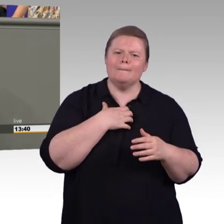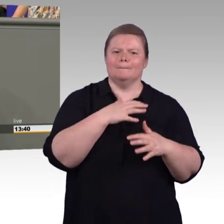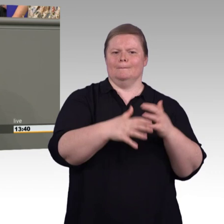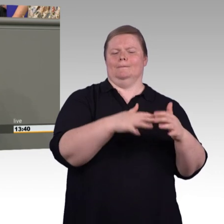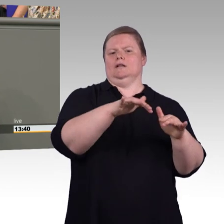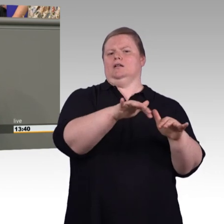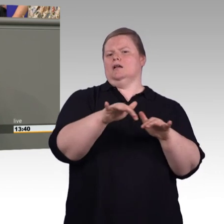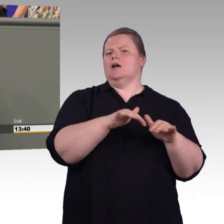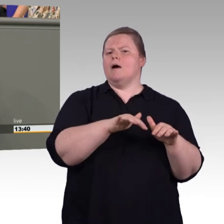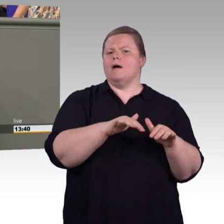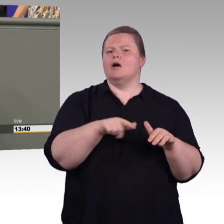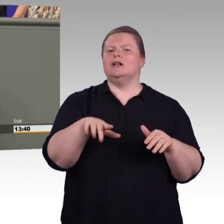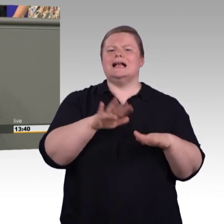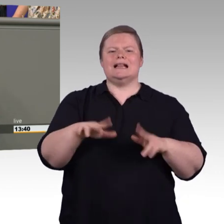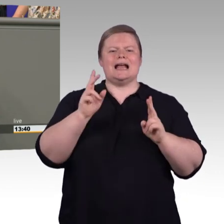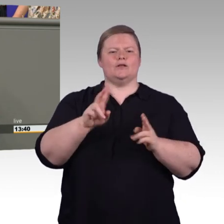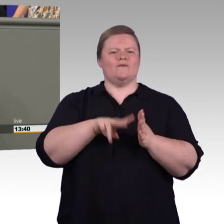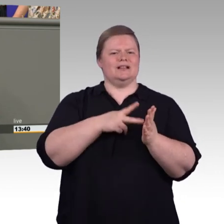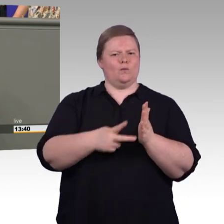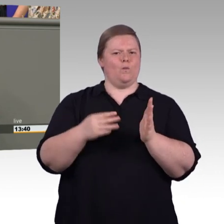heraus etwas Besseres schaffen.